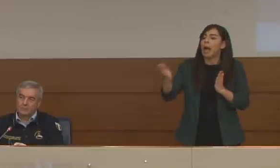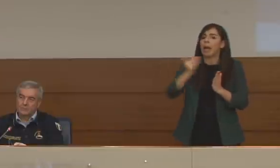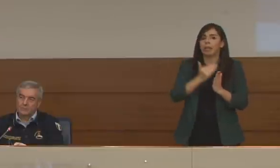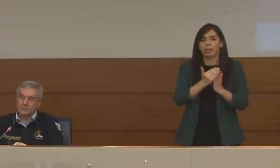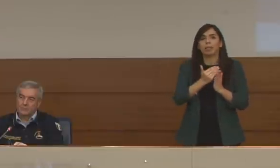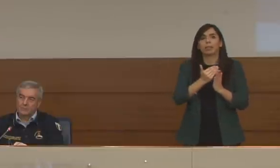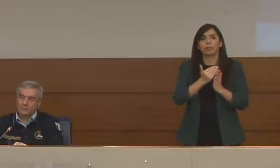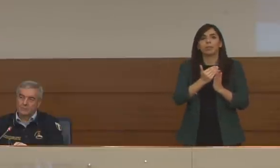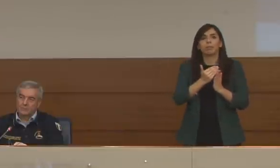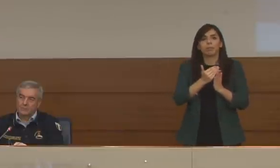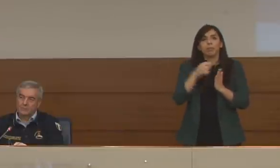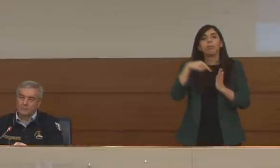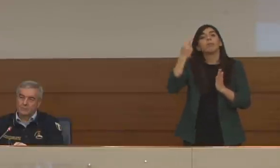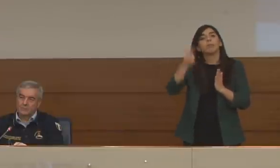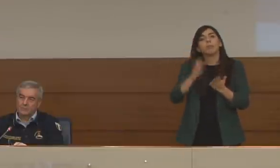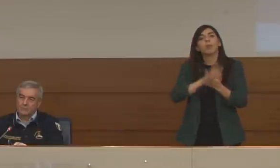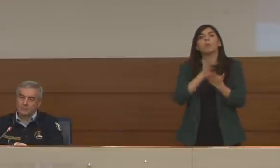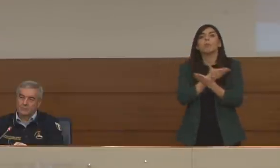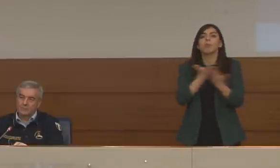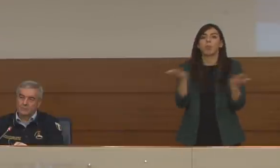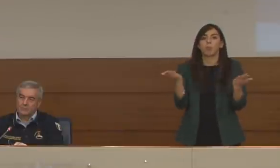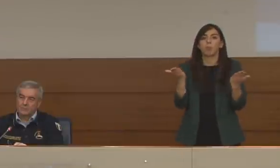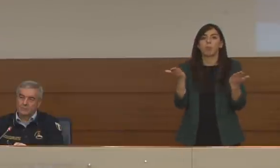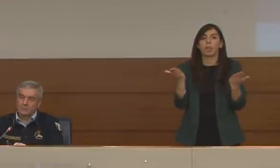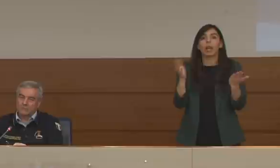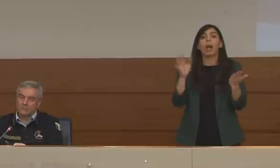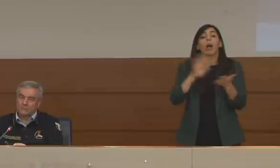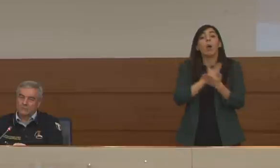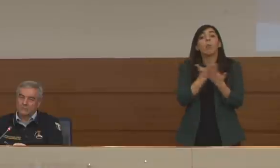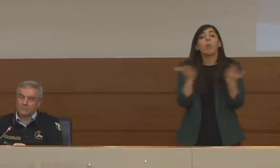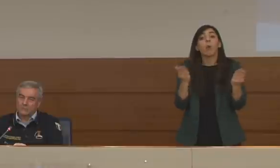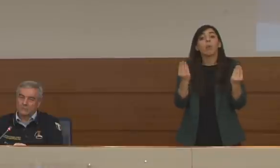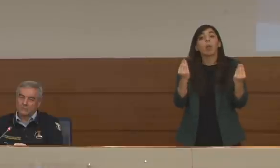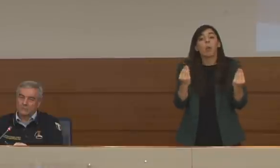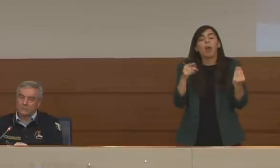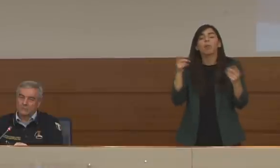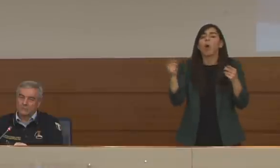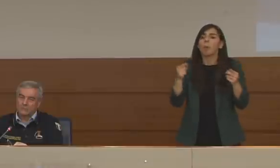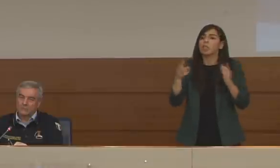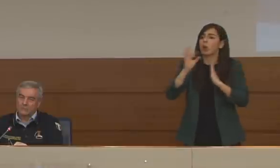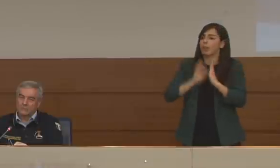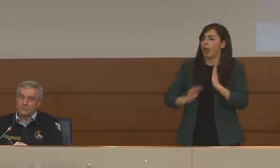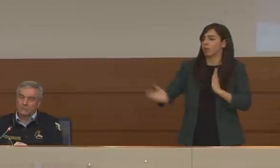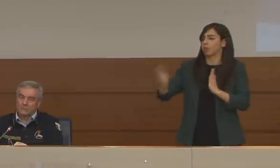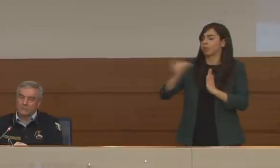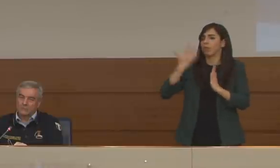resi pubblici nel momento in cui questa quantità di dati consentirà di dare